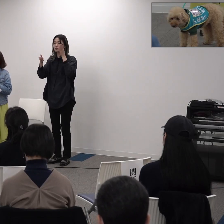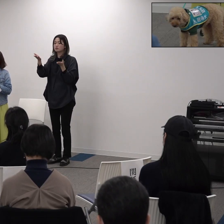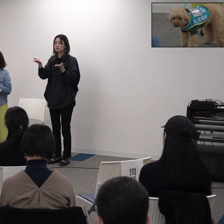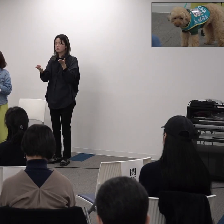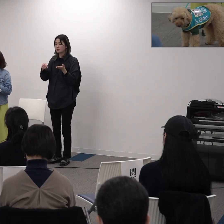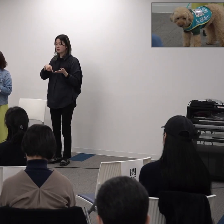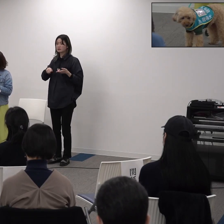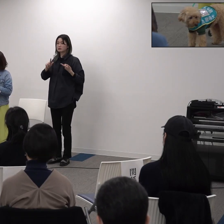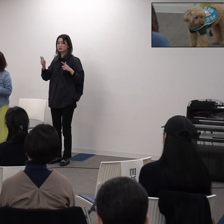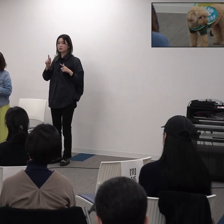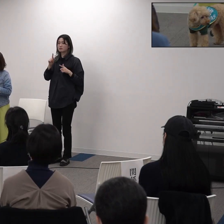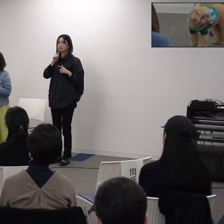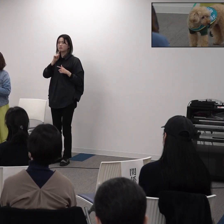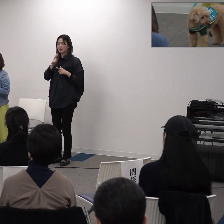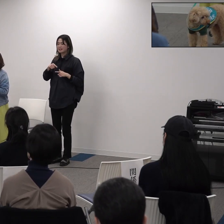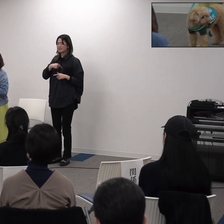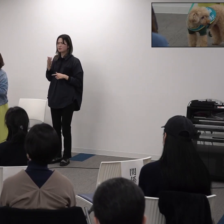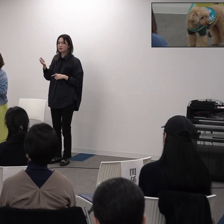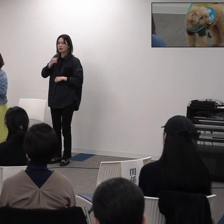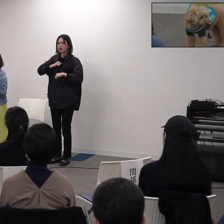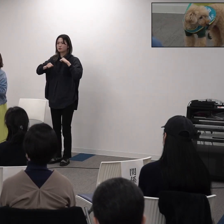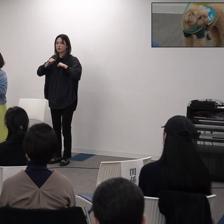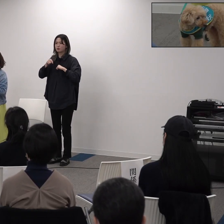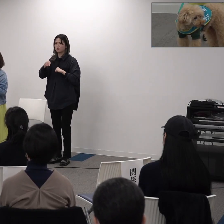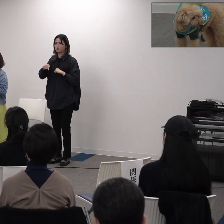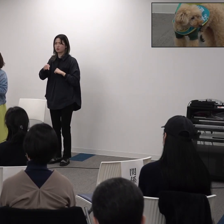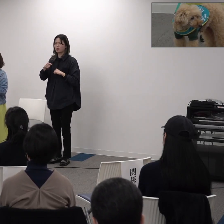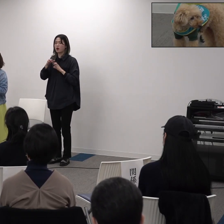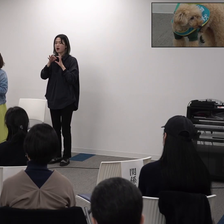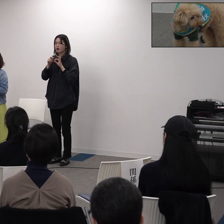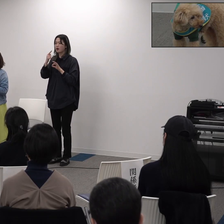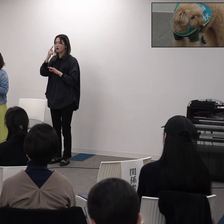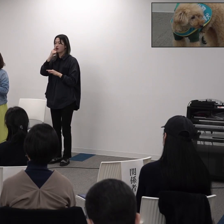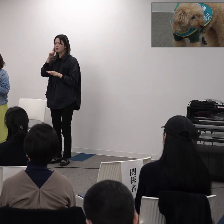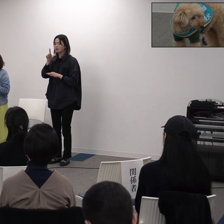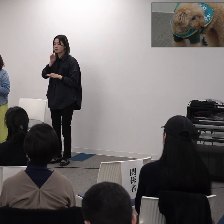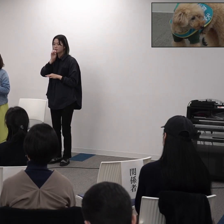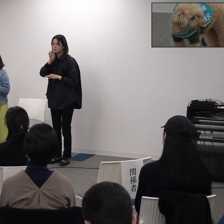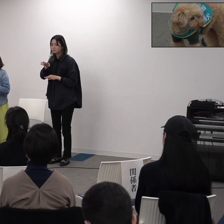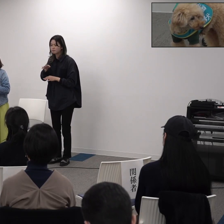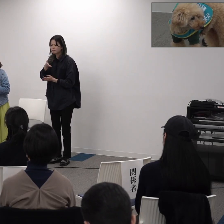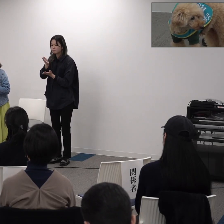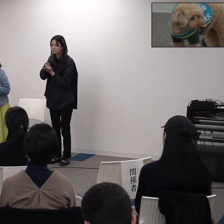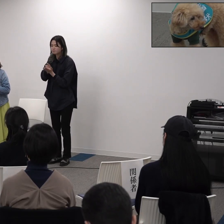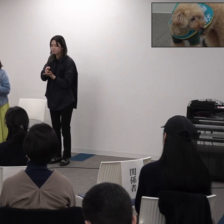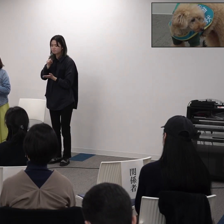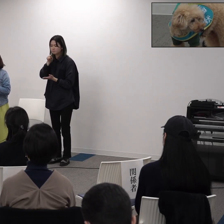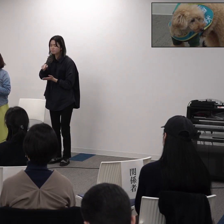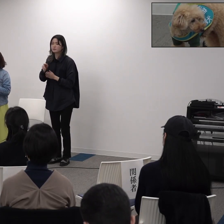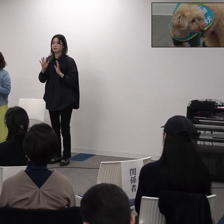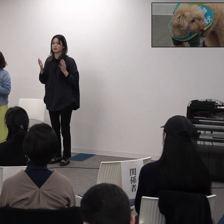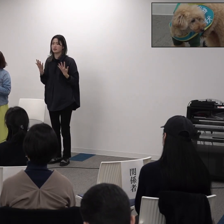私が何かしてってお願いすることは ないんです 自分で音を聴いて教える